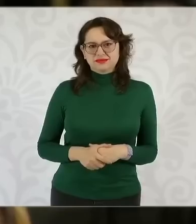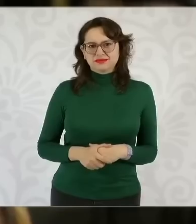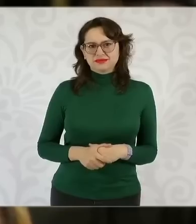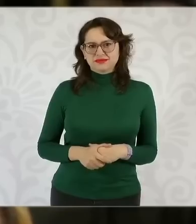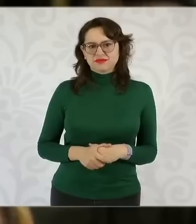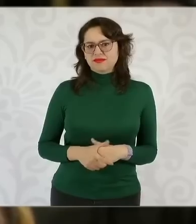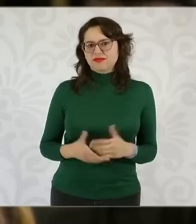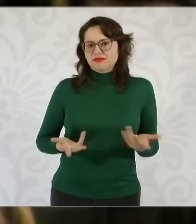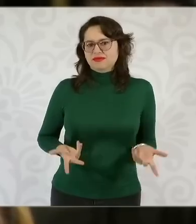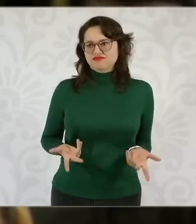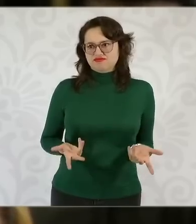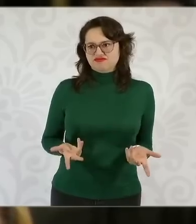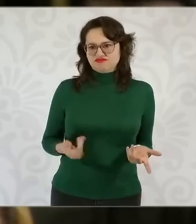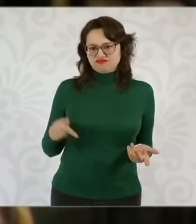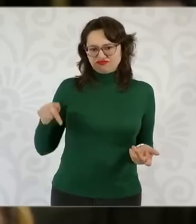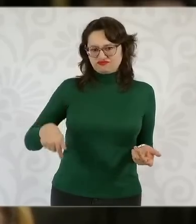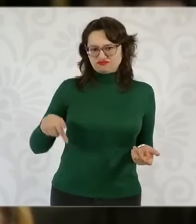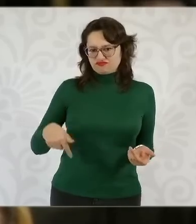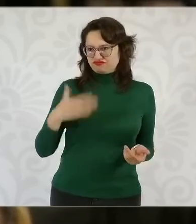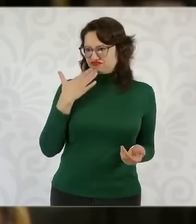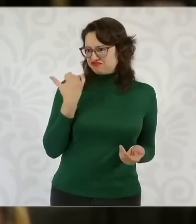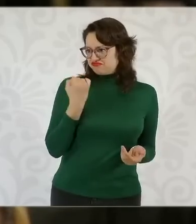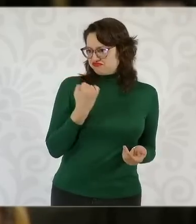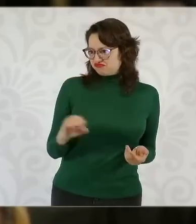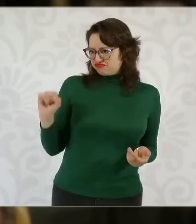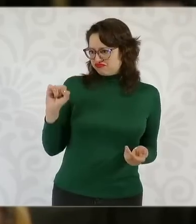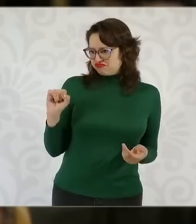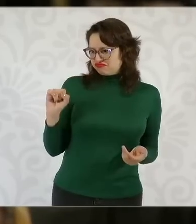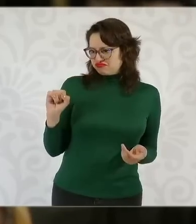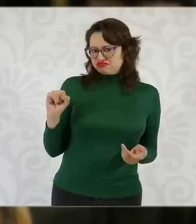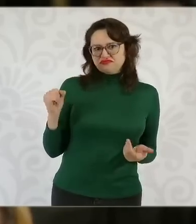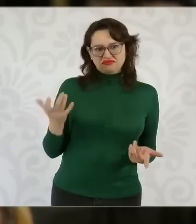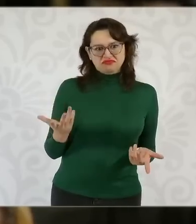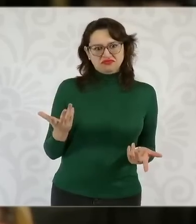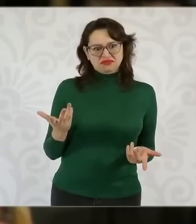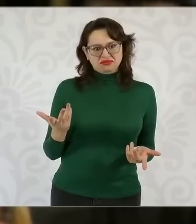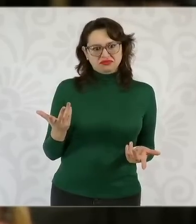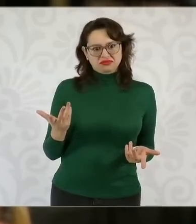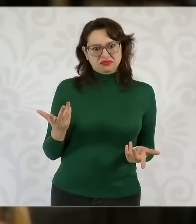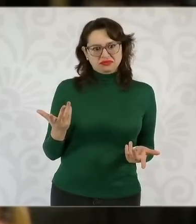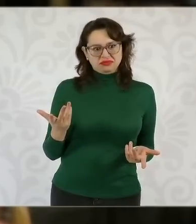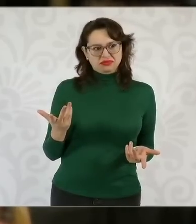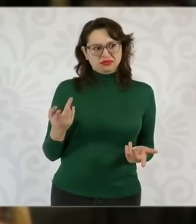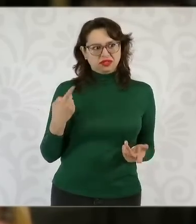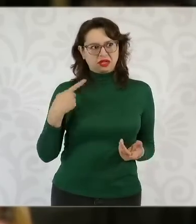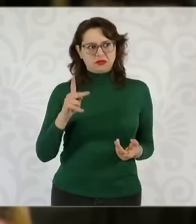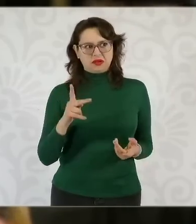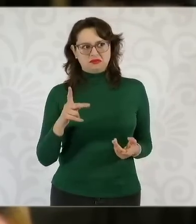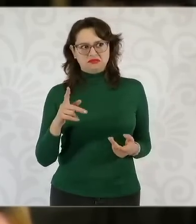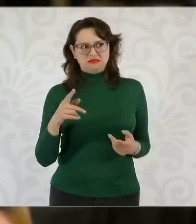a al país que ha sido objeto de pues una campaña negra una campaña negra tratando